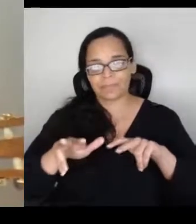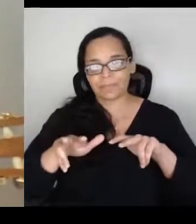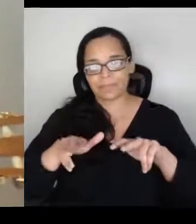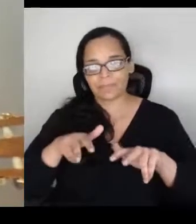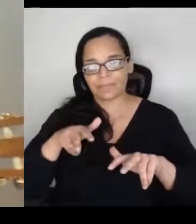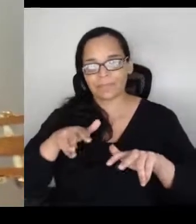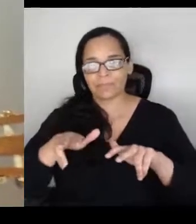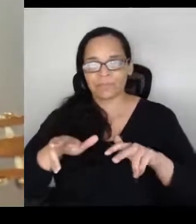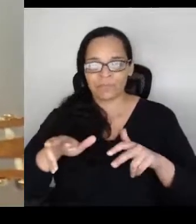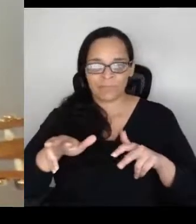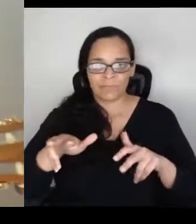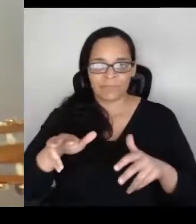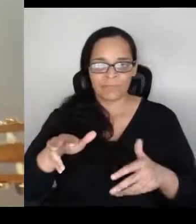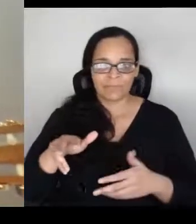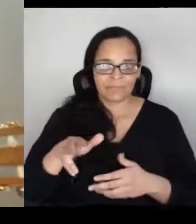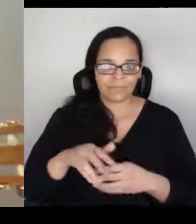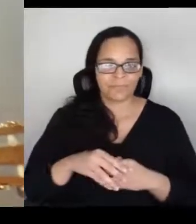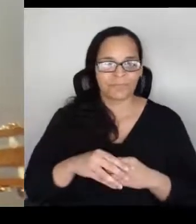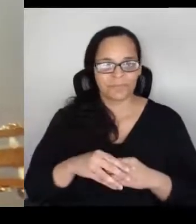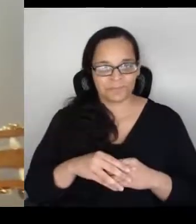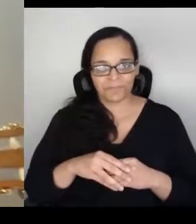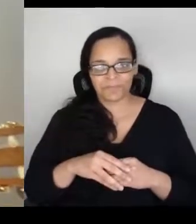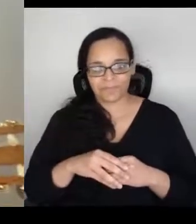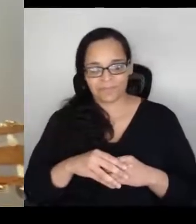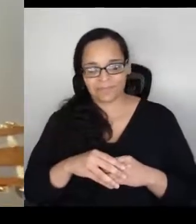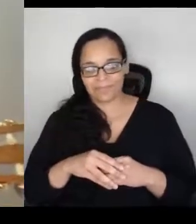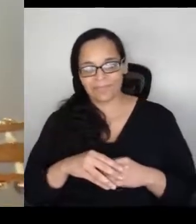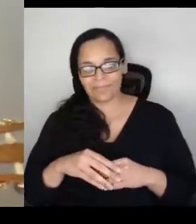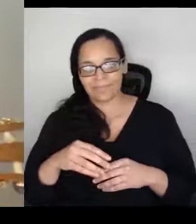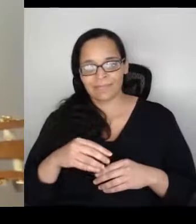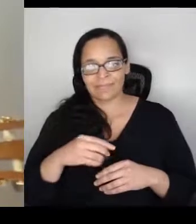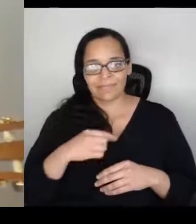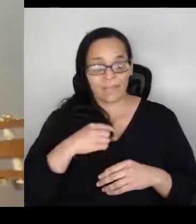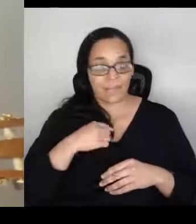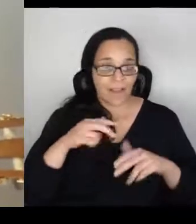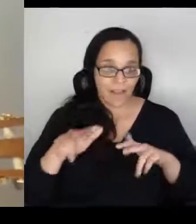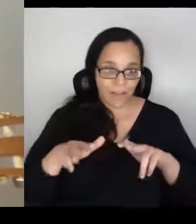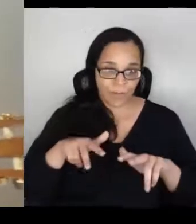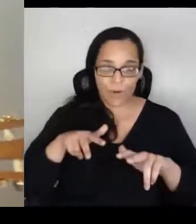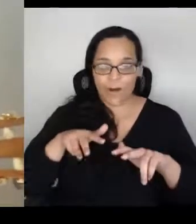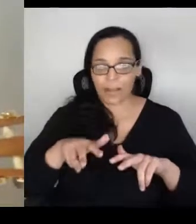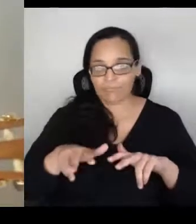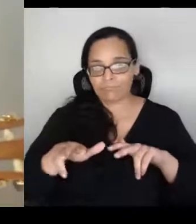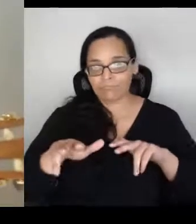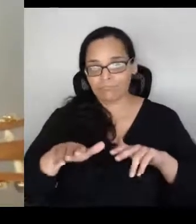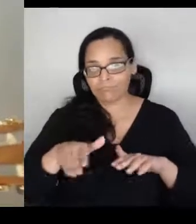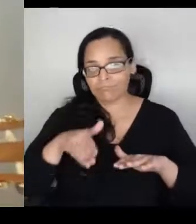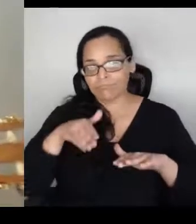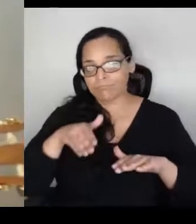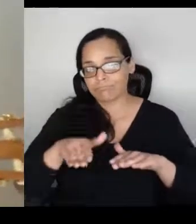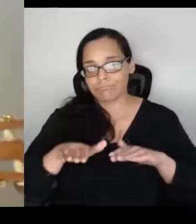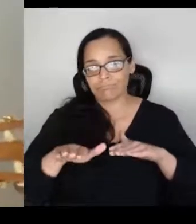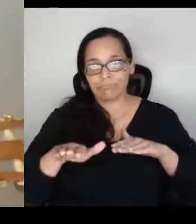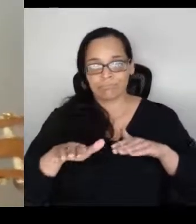Oh ooh ooh Voy caminando voy caminando